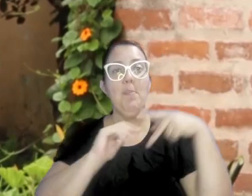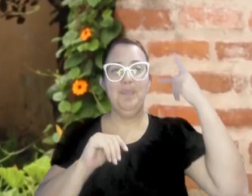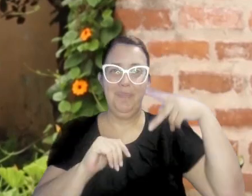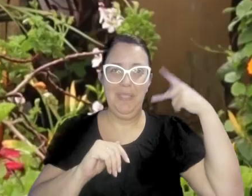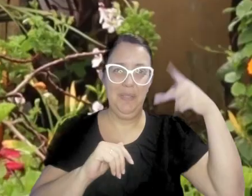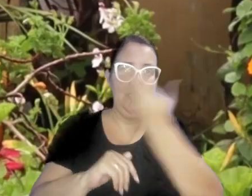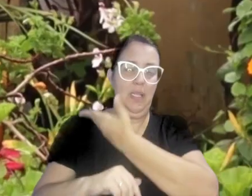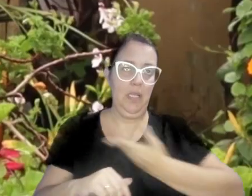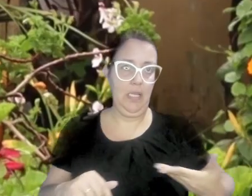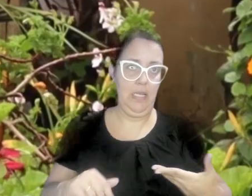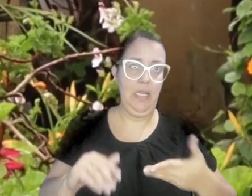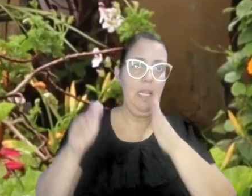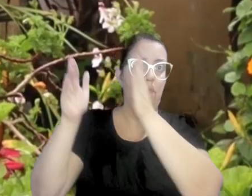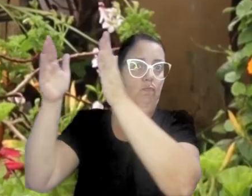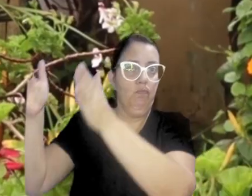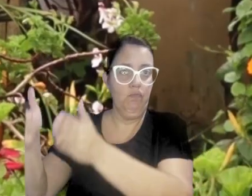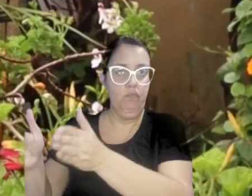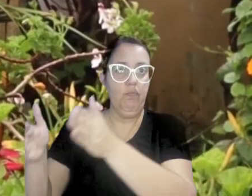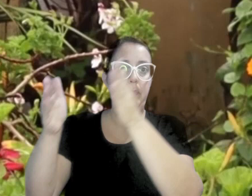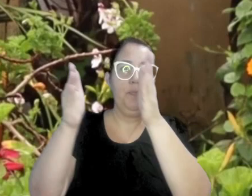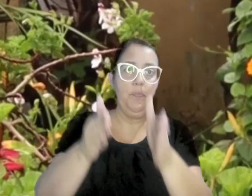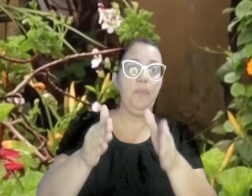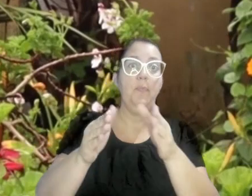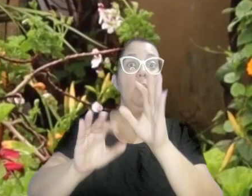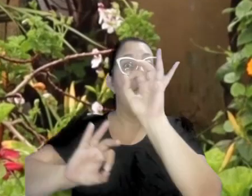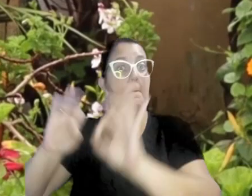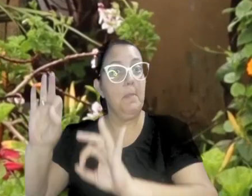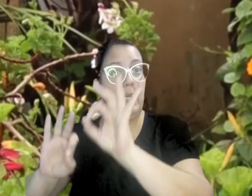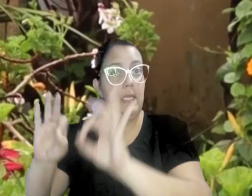Contempla as etapas que sejam de planejamento,